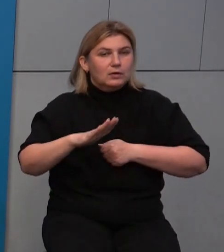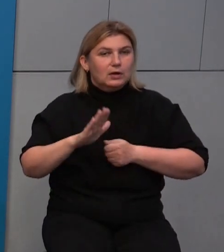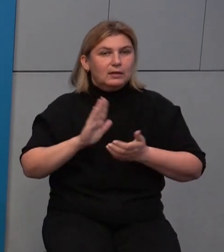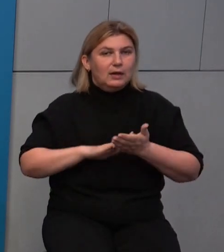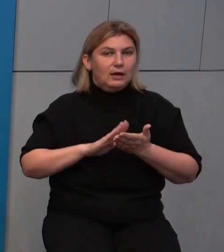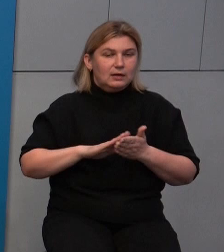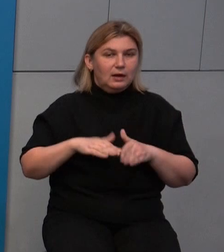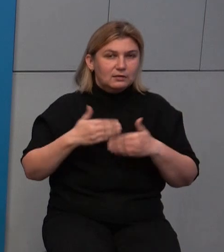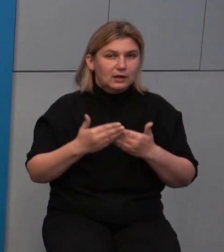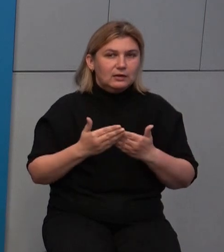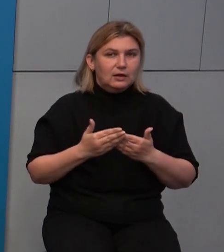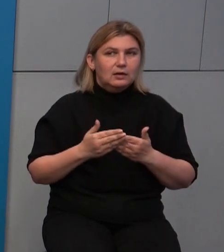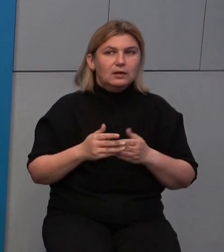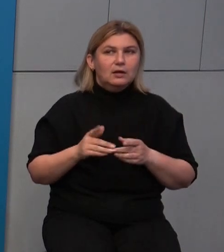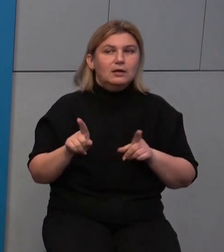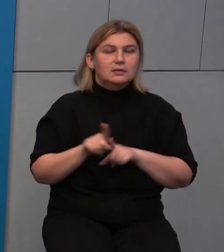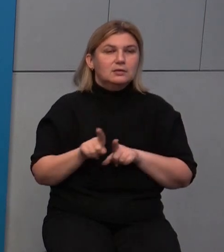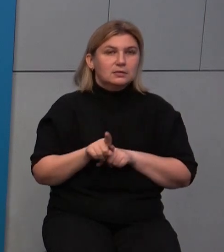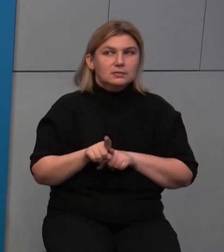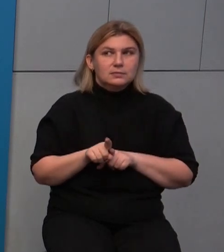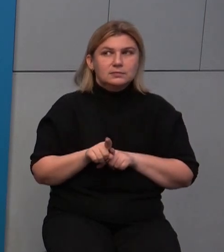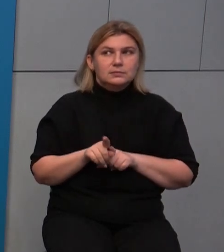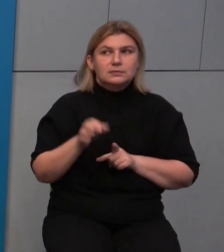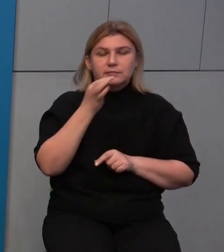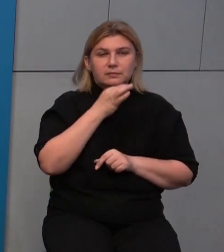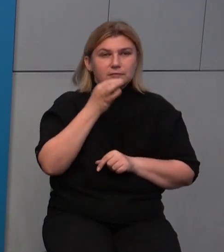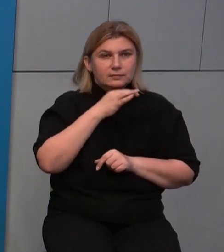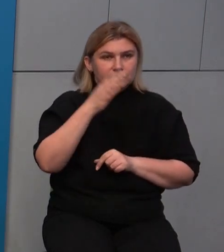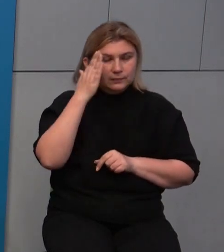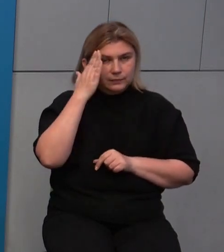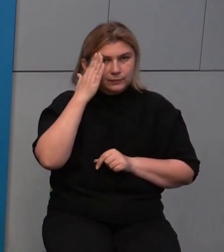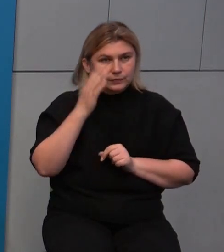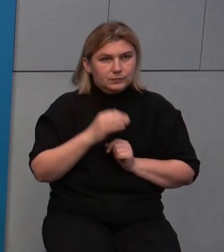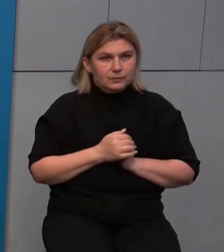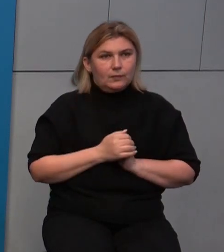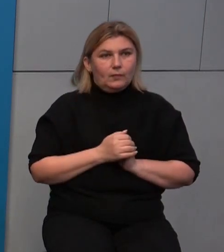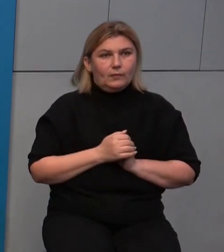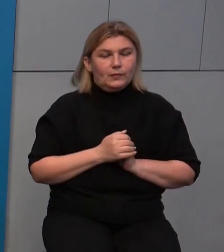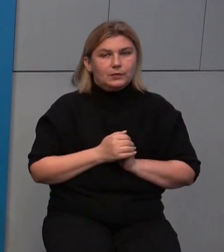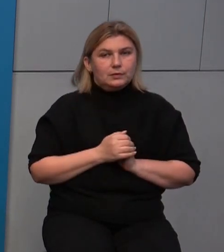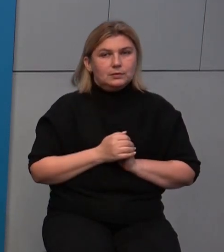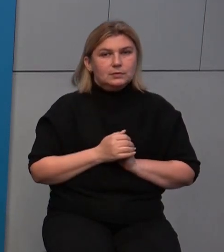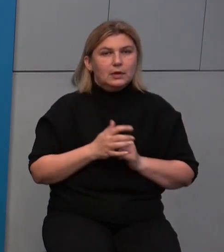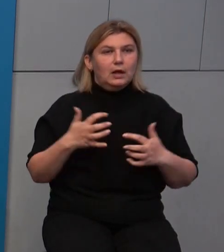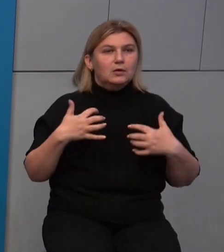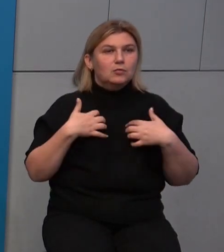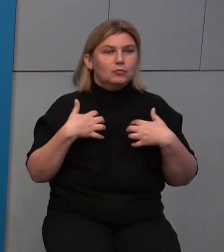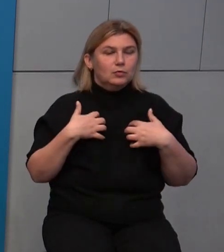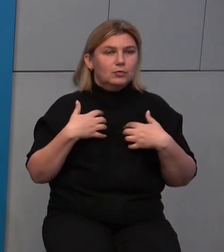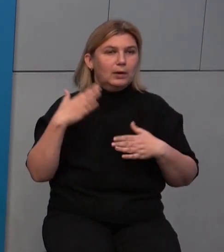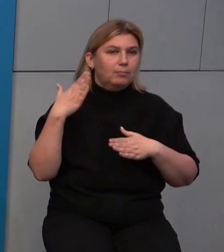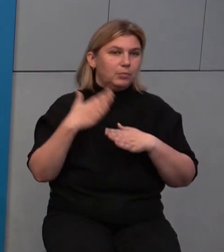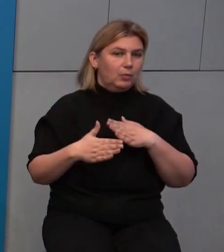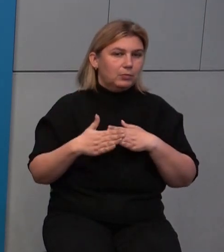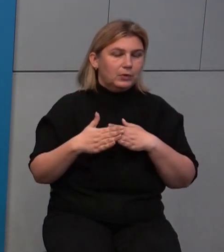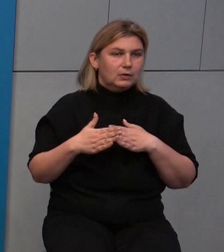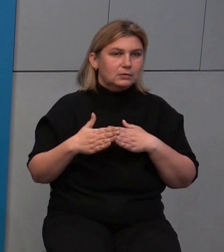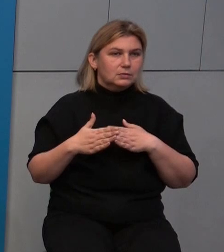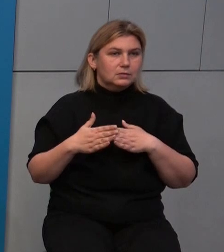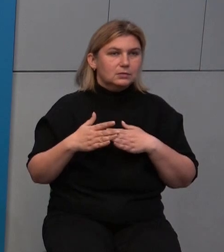a jednocześnie niewiele o niej wiemy, a żyła po prostu w takim trójkącie,